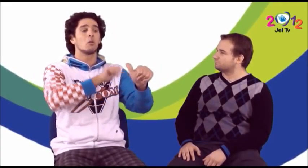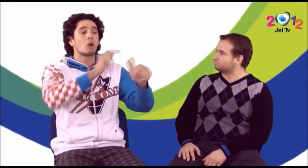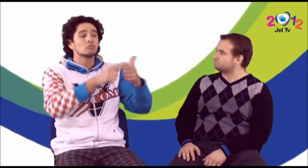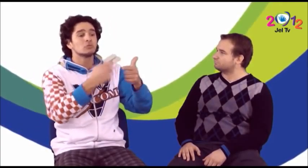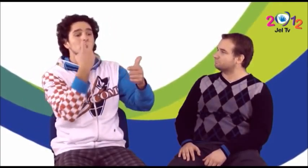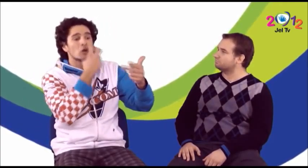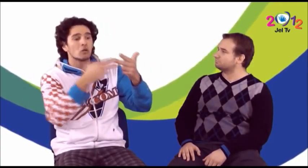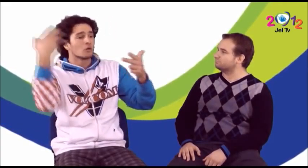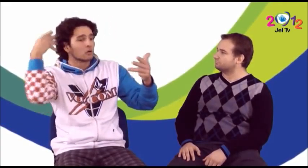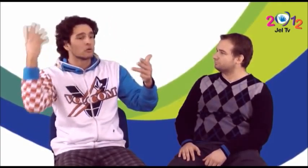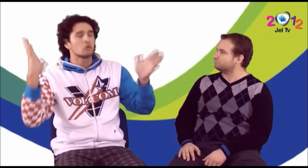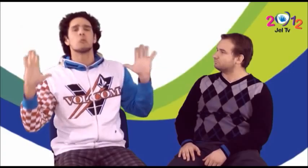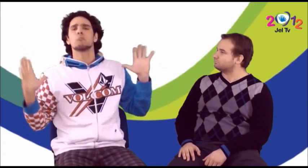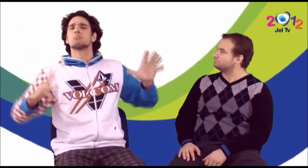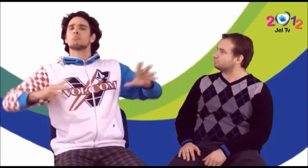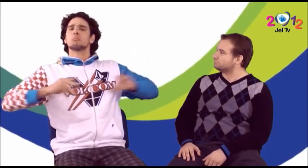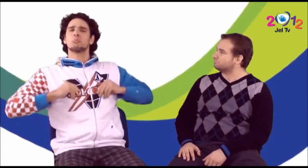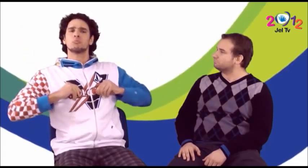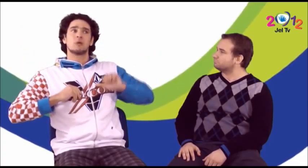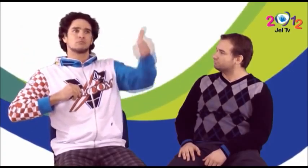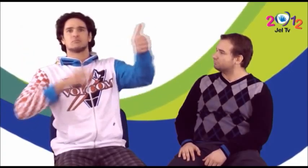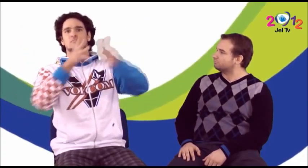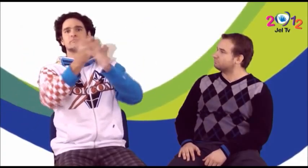az orálisan beszélõk, a CI-sek, stb. Õket is elfogadják, de az elsõ a jelnyelv, mint ahogy a törvényben le van írva.